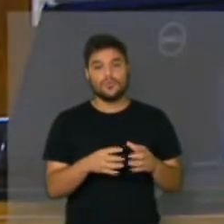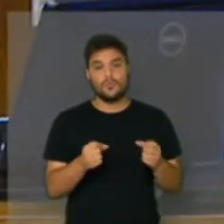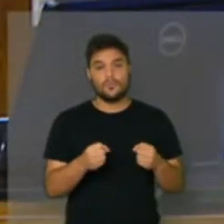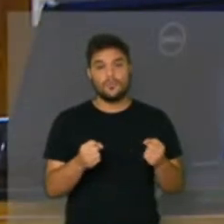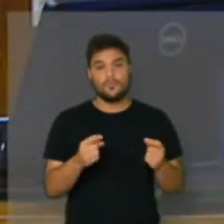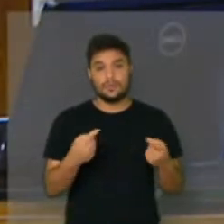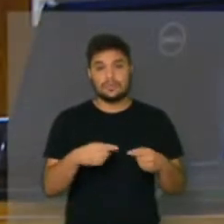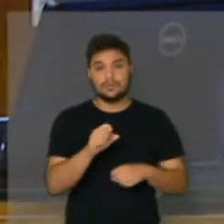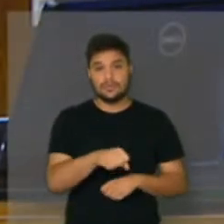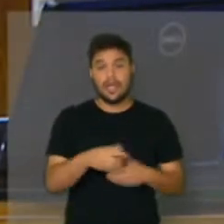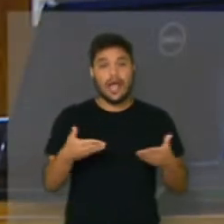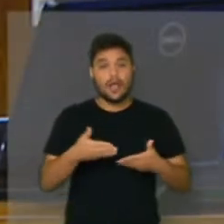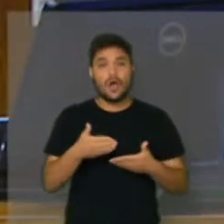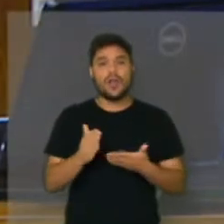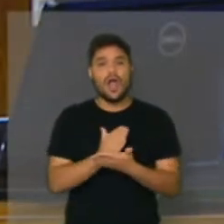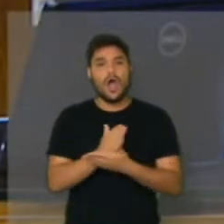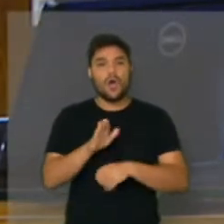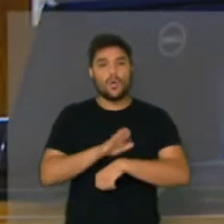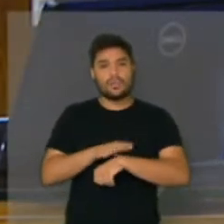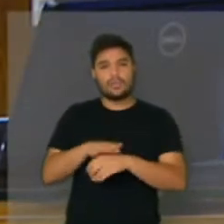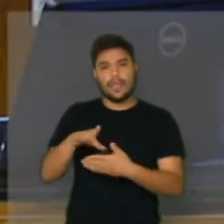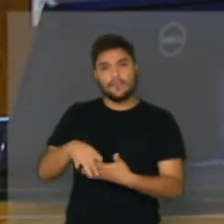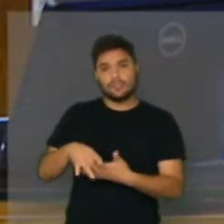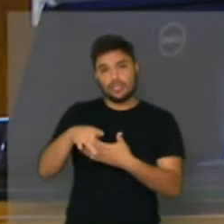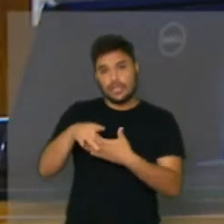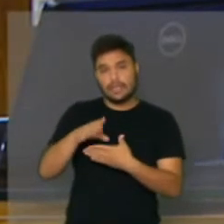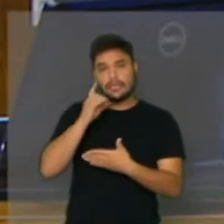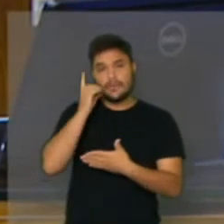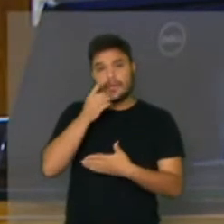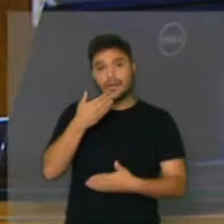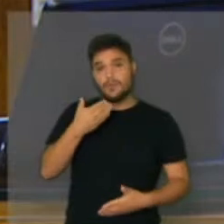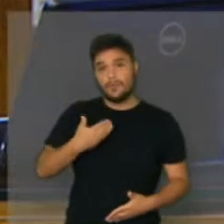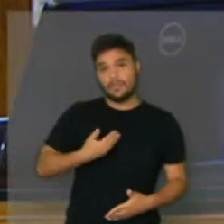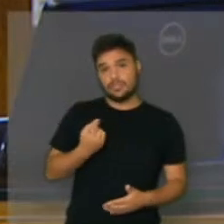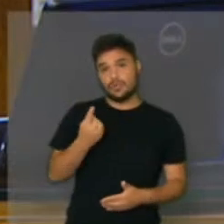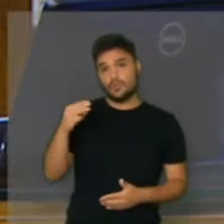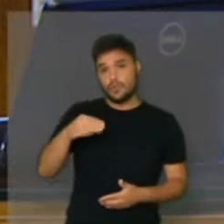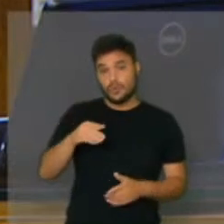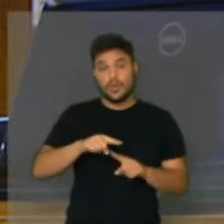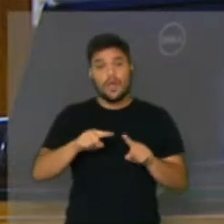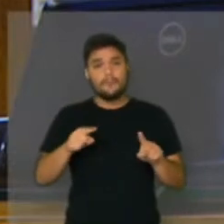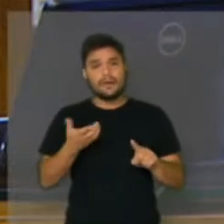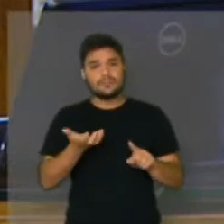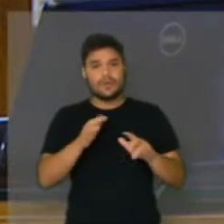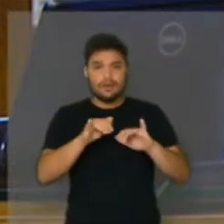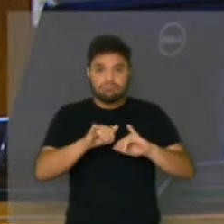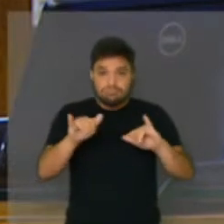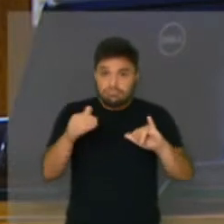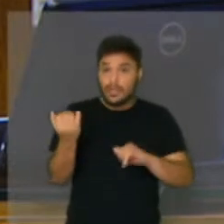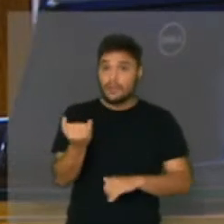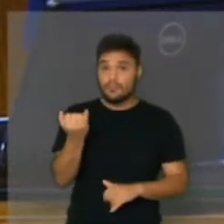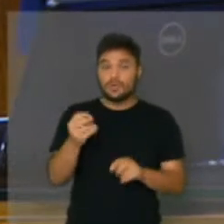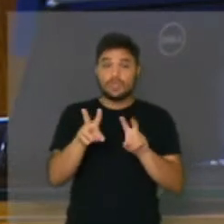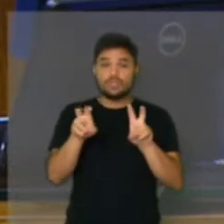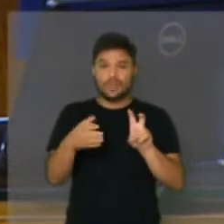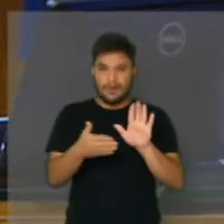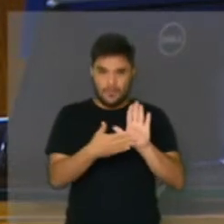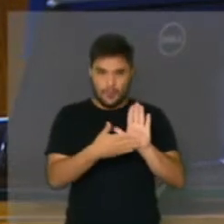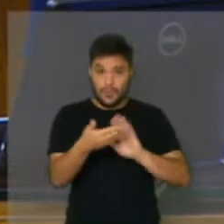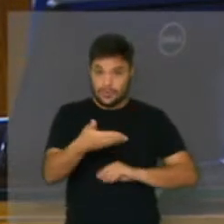QUERO FAZER UM REGISTRO AQUI IMPORTANTE EM RELAÇÃO A ESSA MATÉRIA. QUANDO O PRESIDENTE ARTHUR ME COMUNICOU QUE VIAJARIA PARA O INTERIOR, PARA